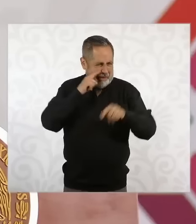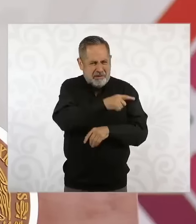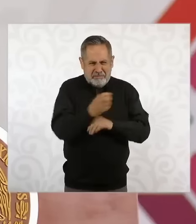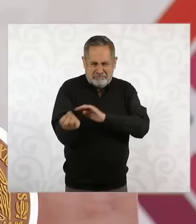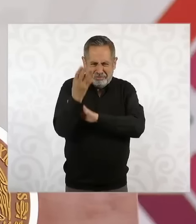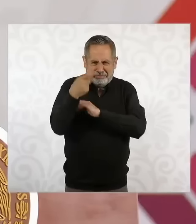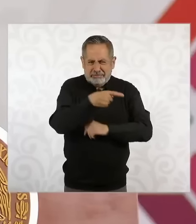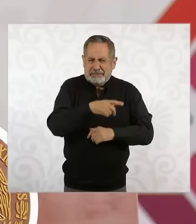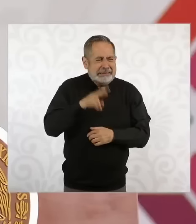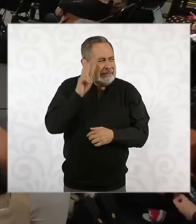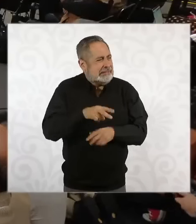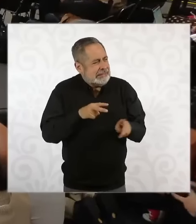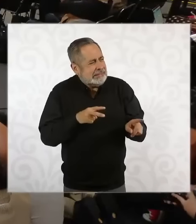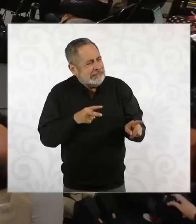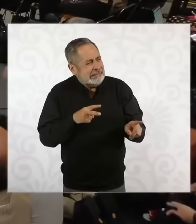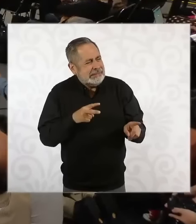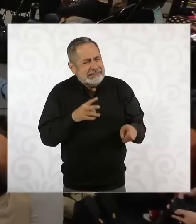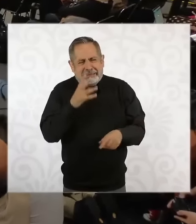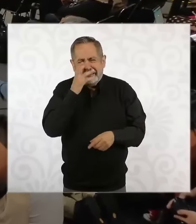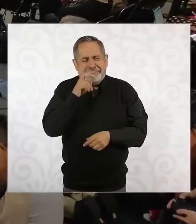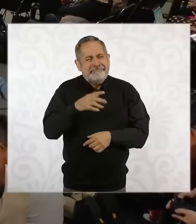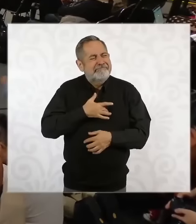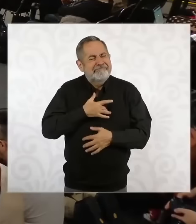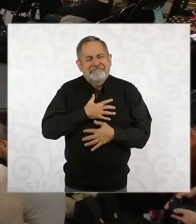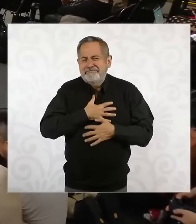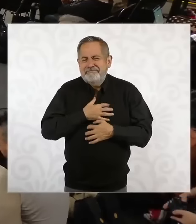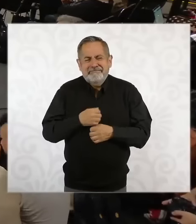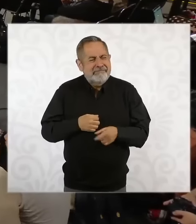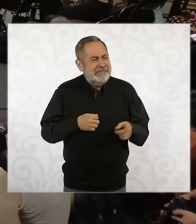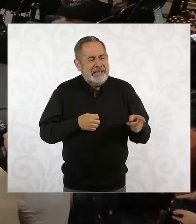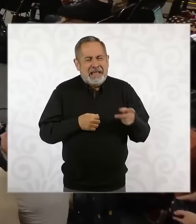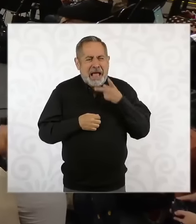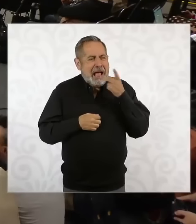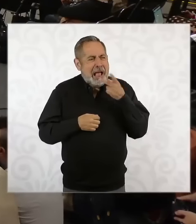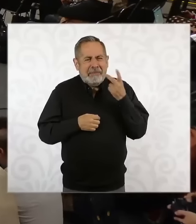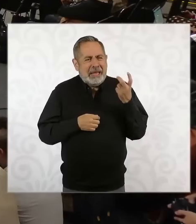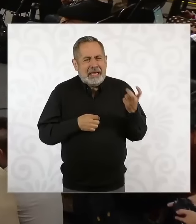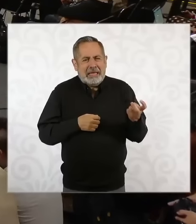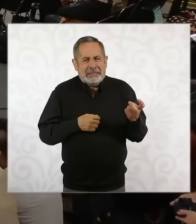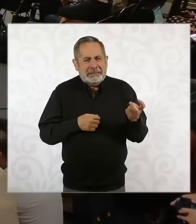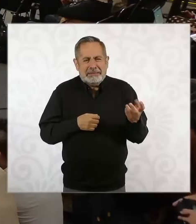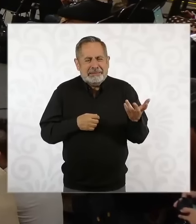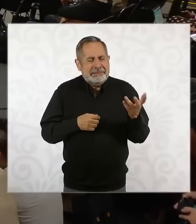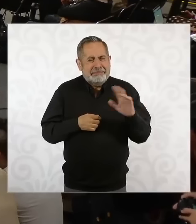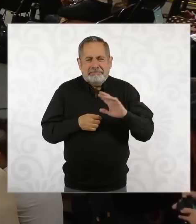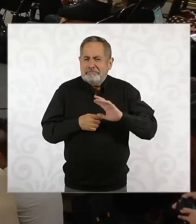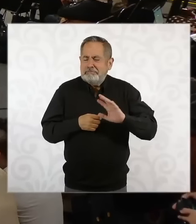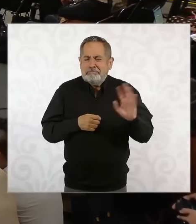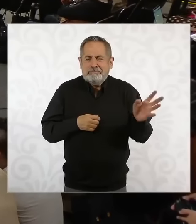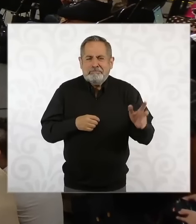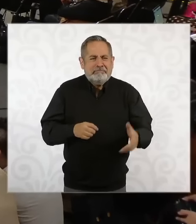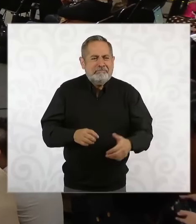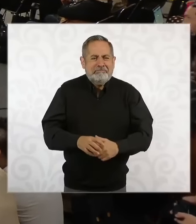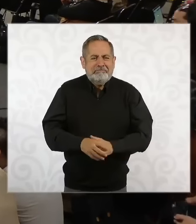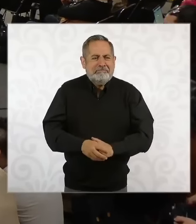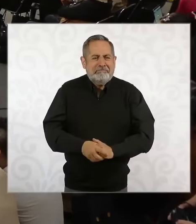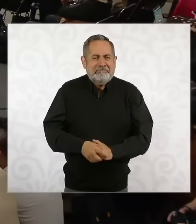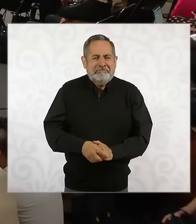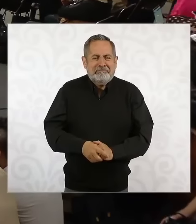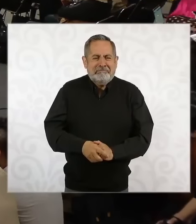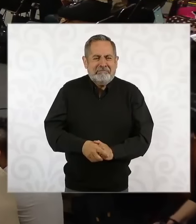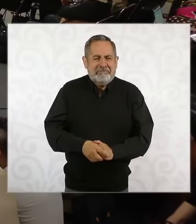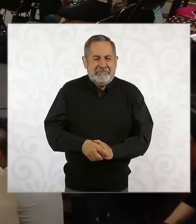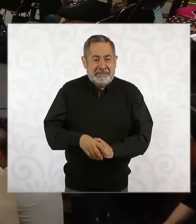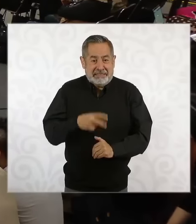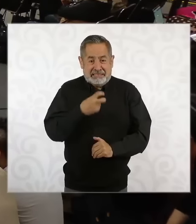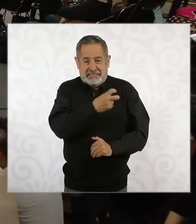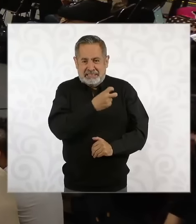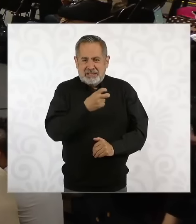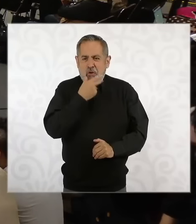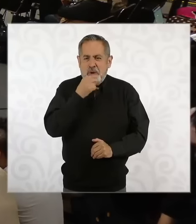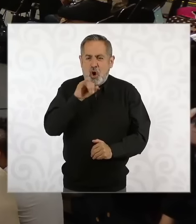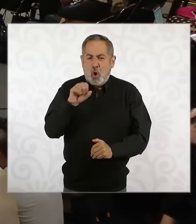muy triste y doloroso que alguien se atreva a decir algo así. O sea, este señor José Díaz,